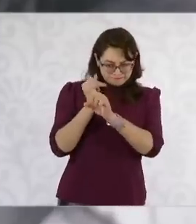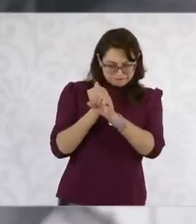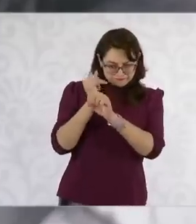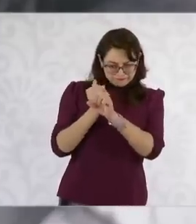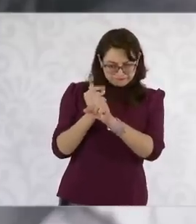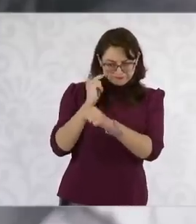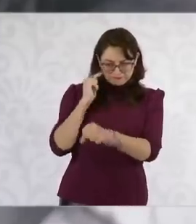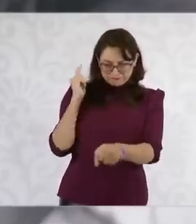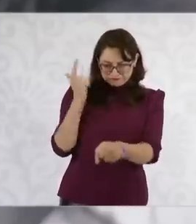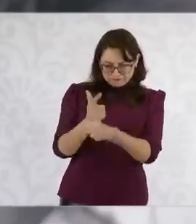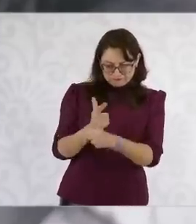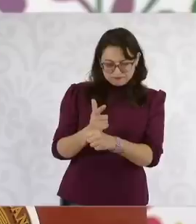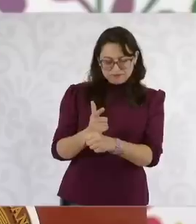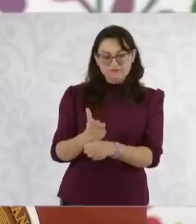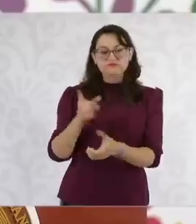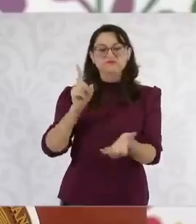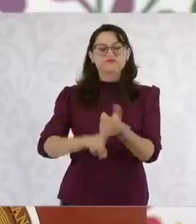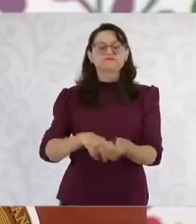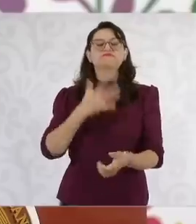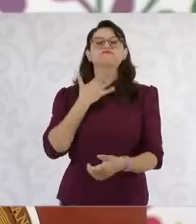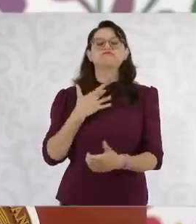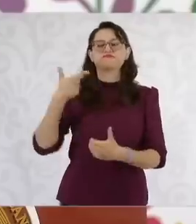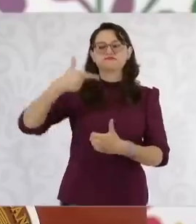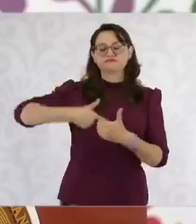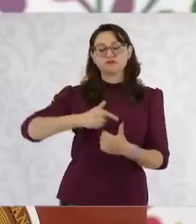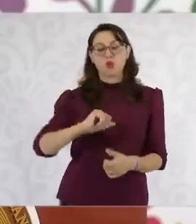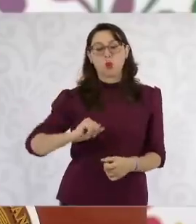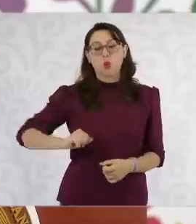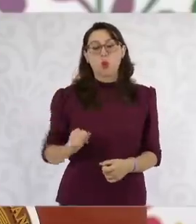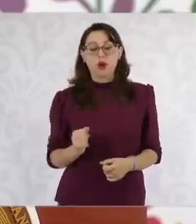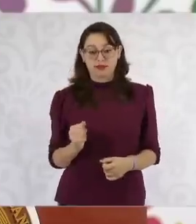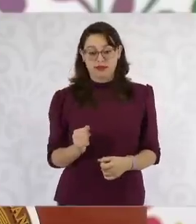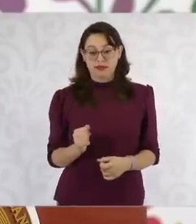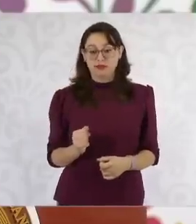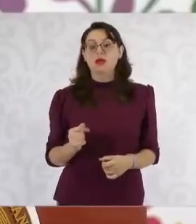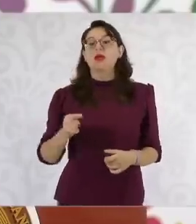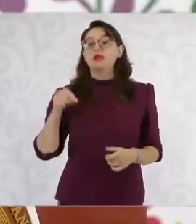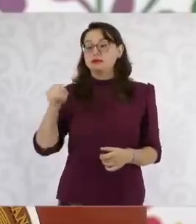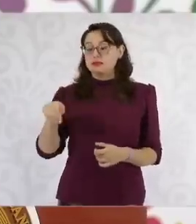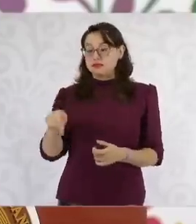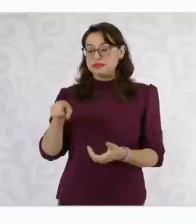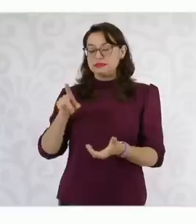de almacenamiento de hidrocarburo donde un grupo de personas agredieron al ejército con disparos